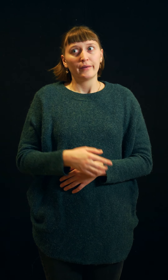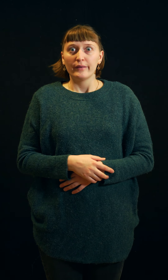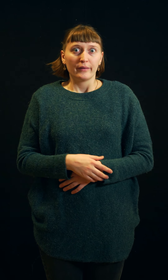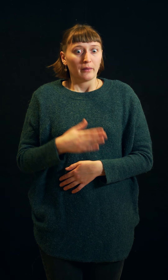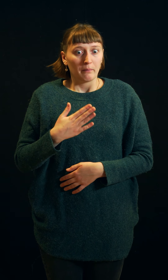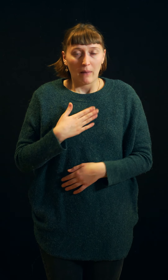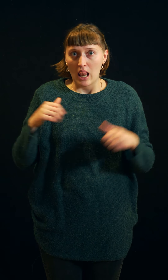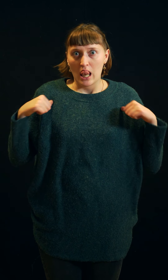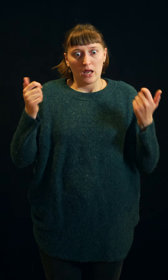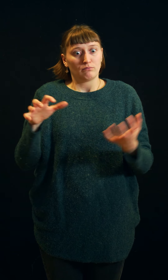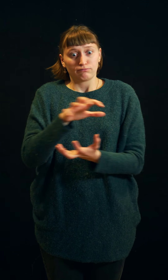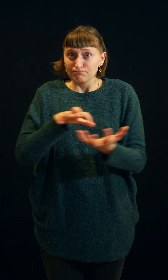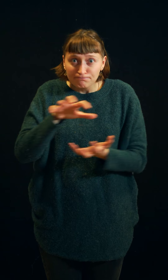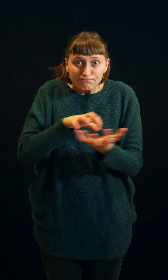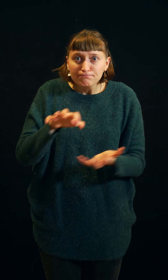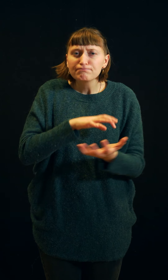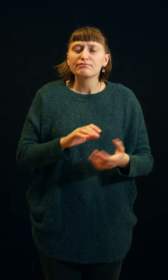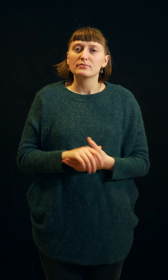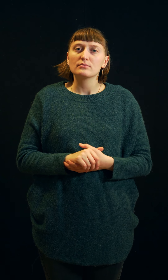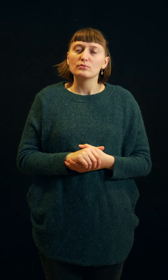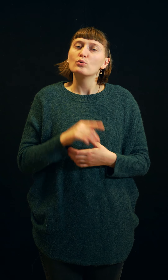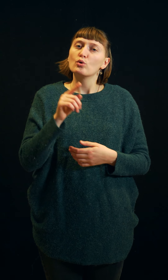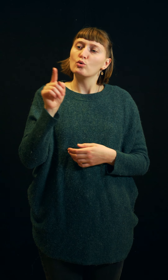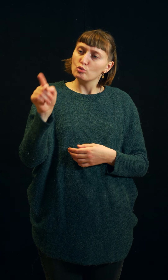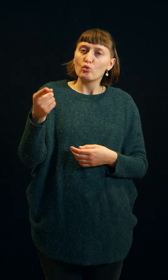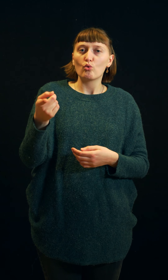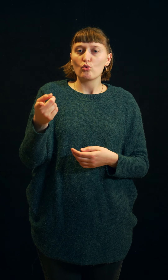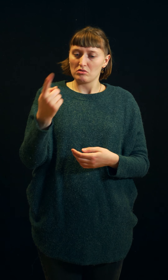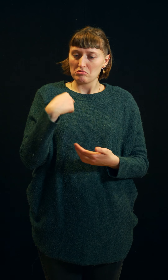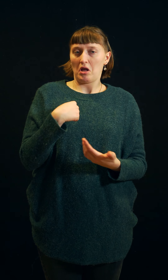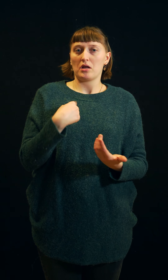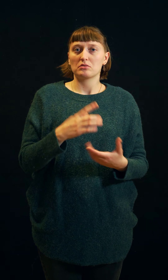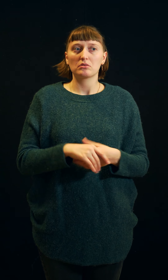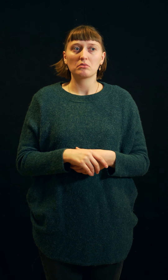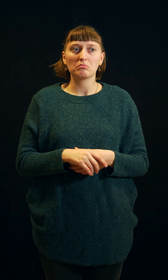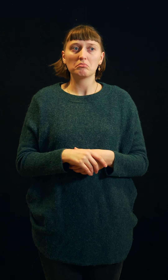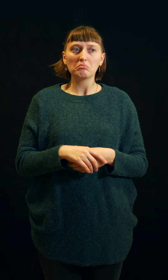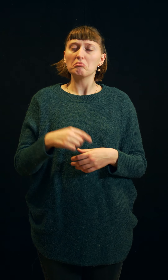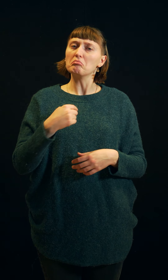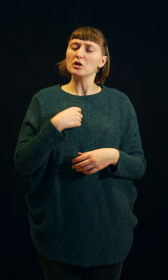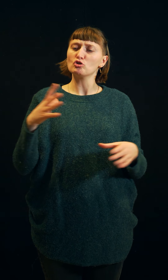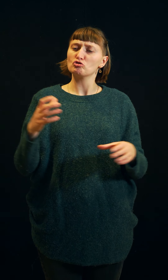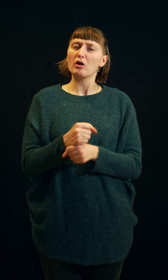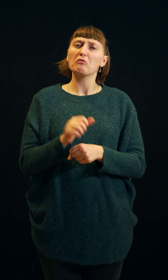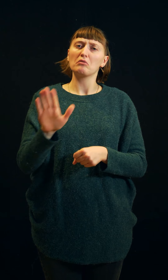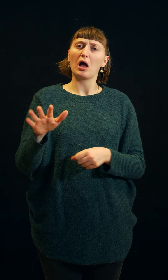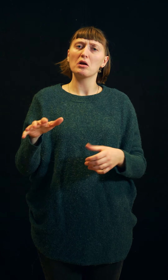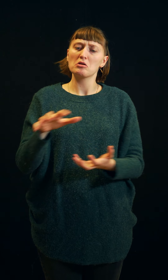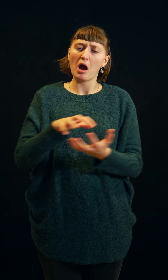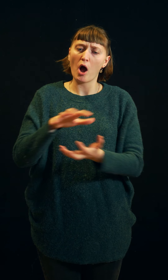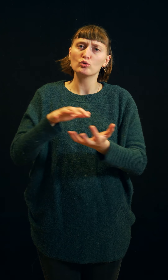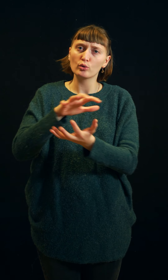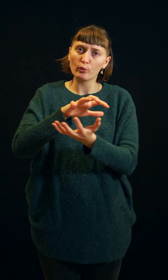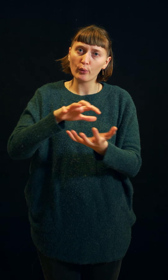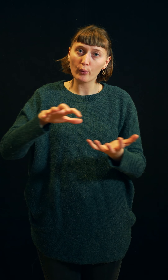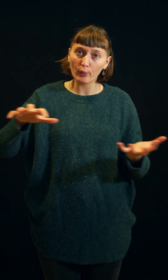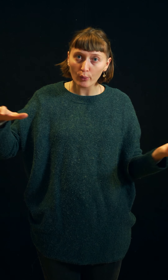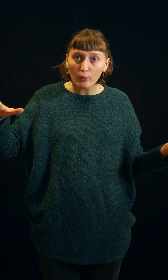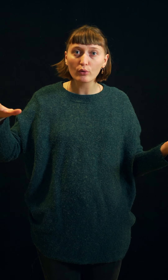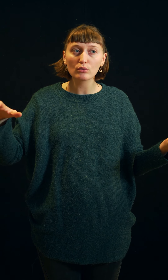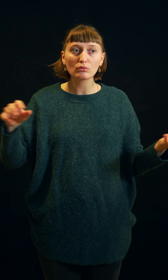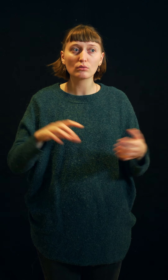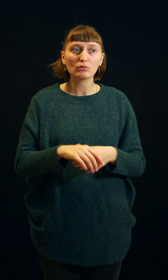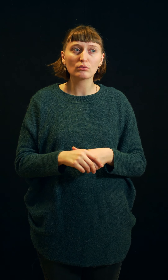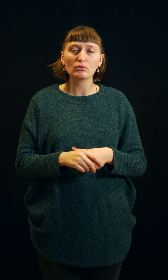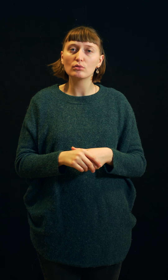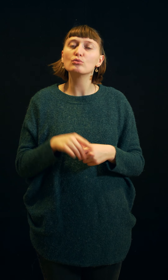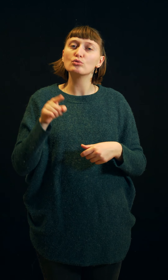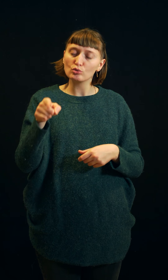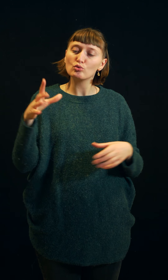Ich sag „Mein Leben ist ein Chaos“, du sagst, du wärst echt gern mein Ruhepol.